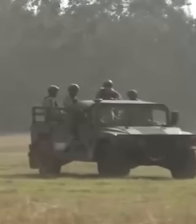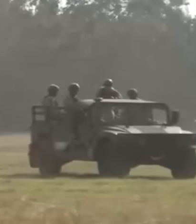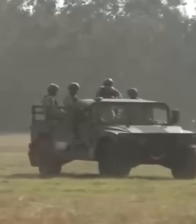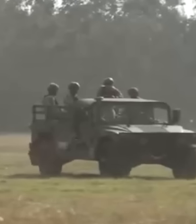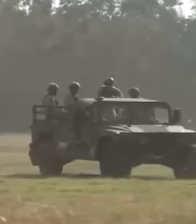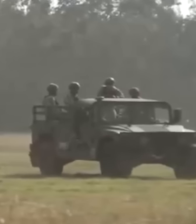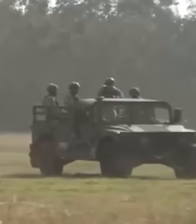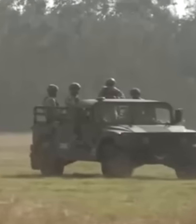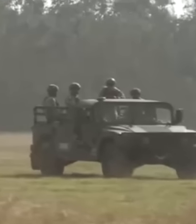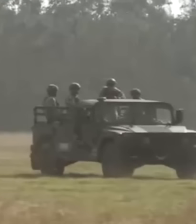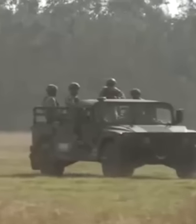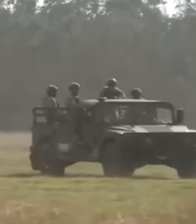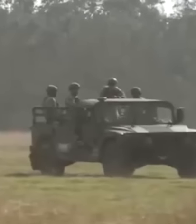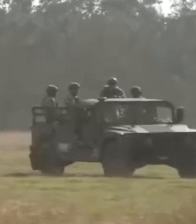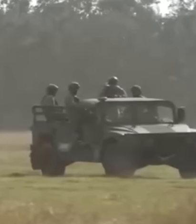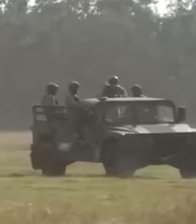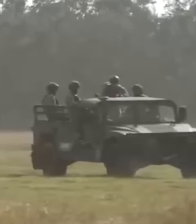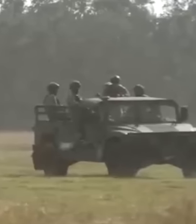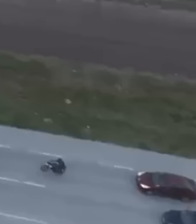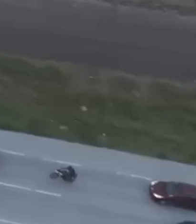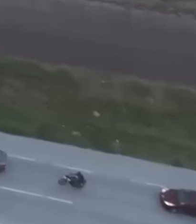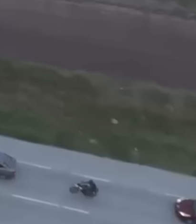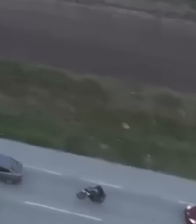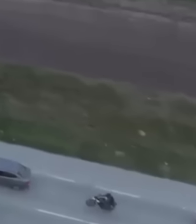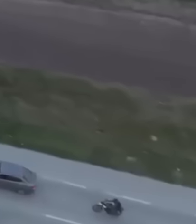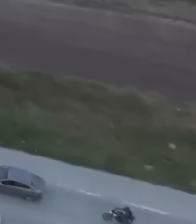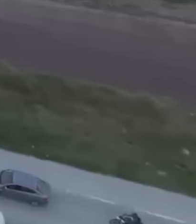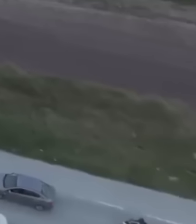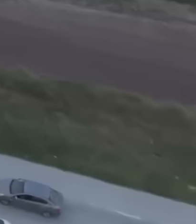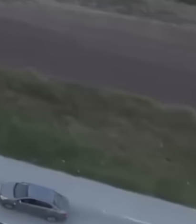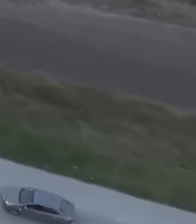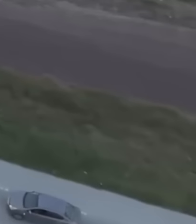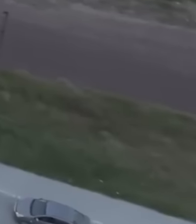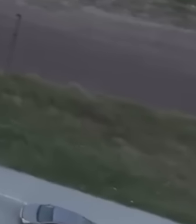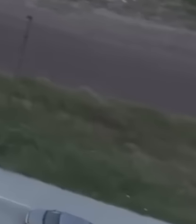Con datos duros [música] en mano, el secretario confirmó que el combate al crimen organizado